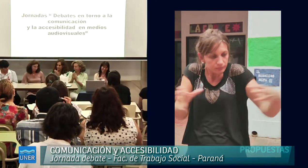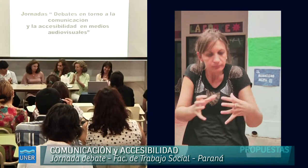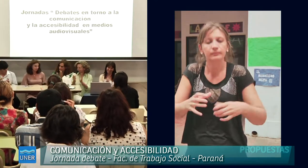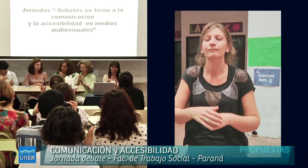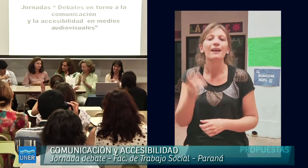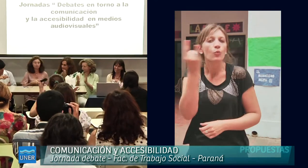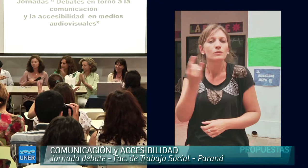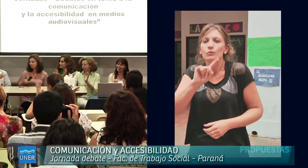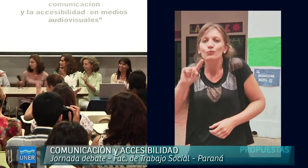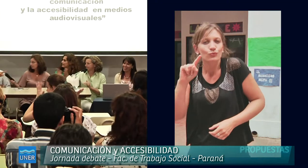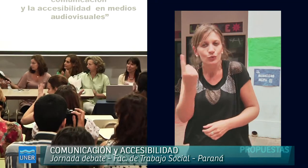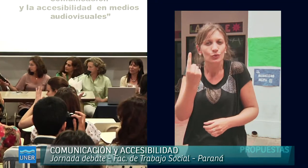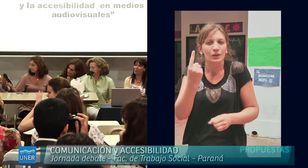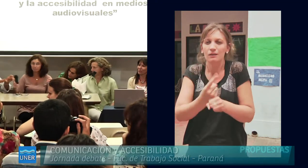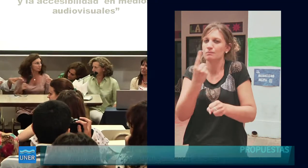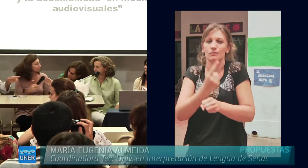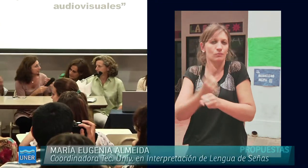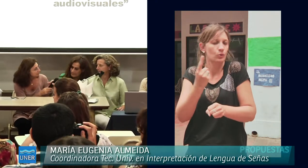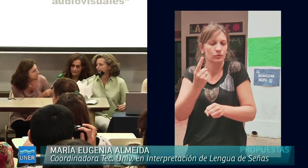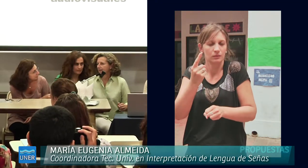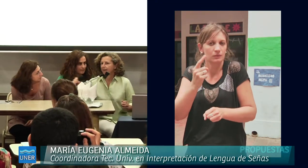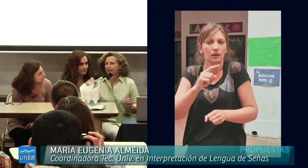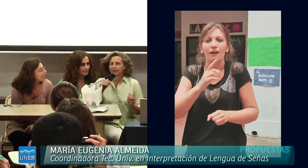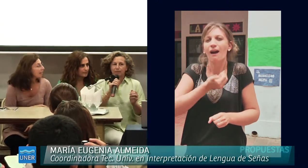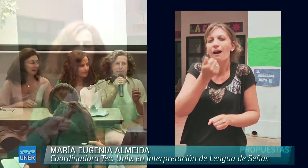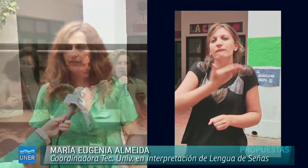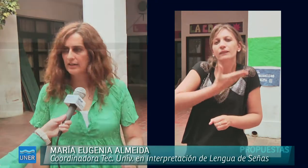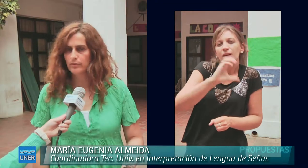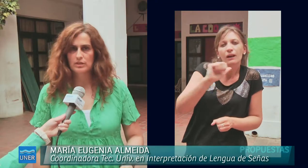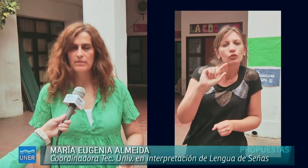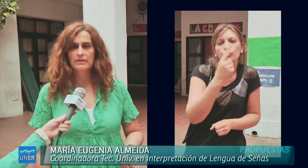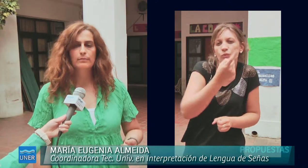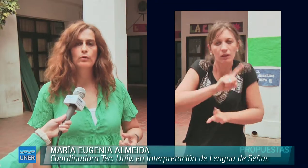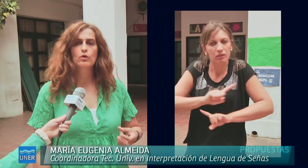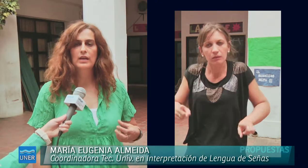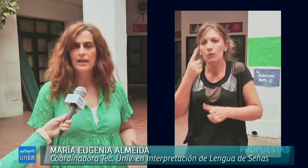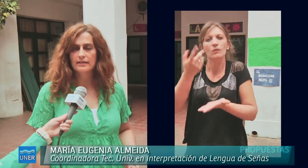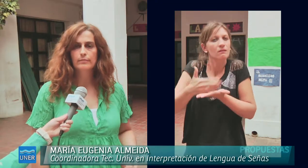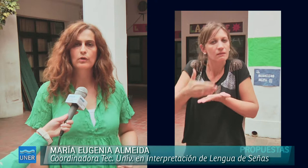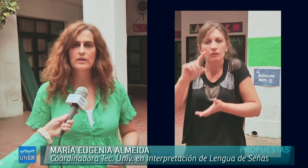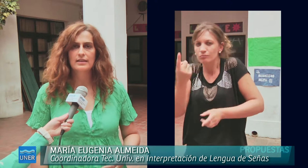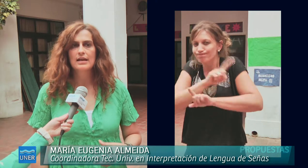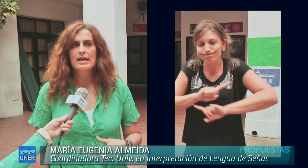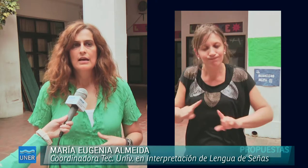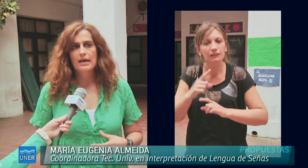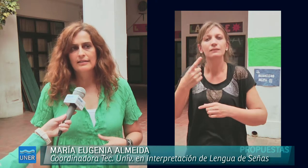Entonces la Universidad sola no puede resolver esto, la AFSCA por si misma tampoco, el INADI tampoco.